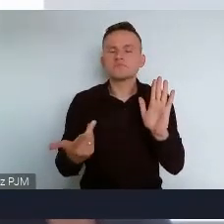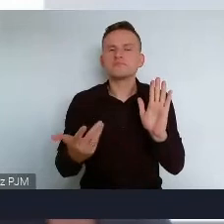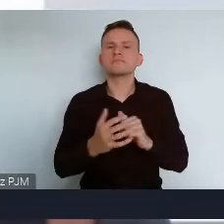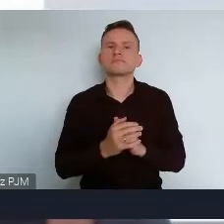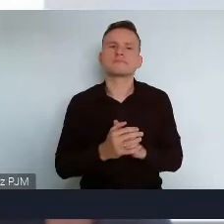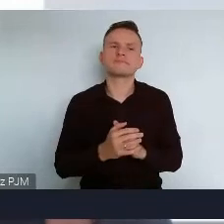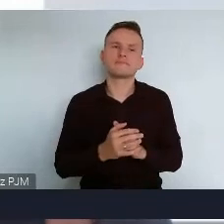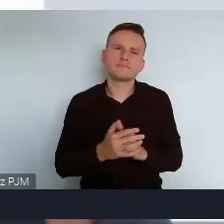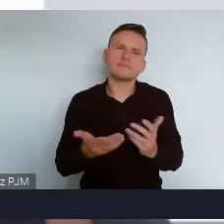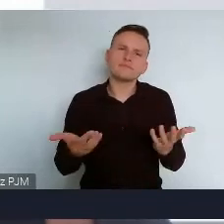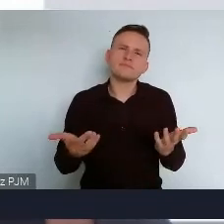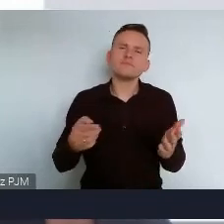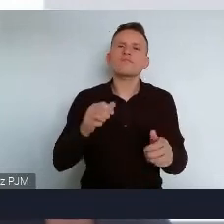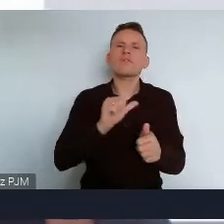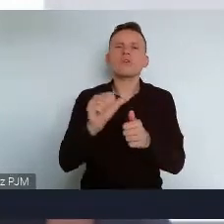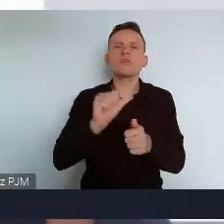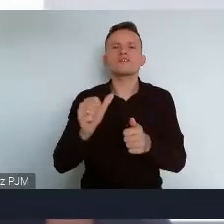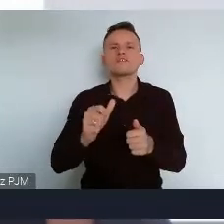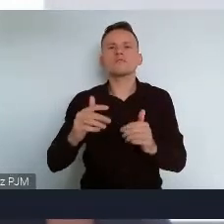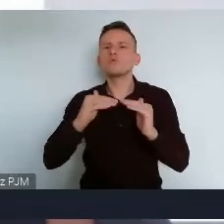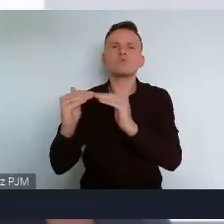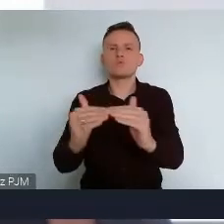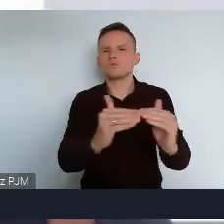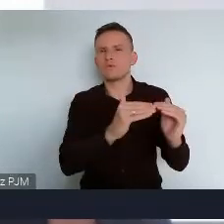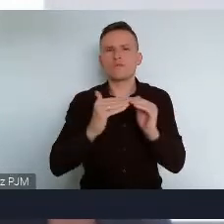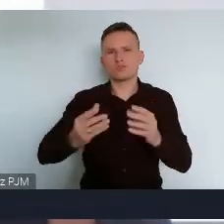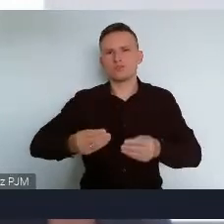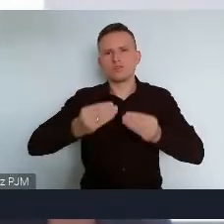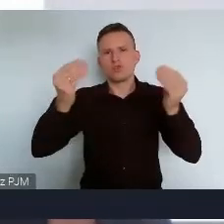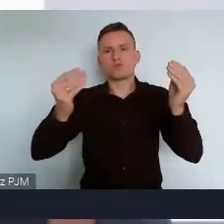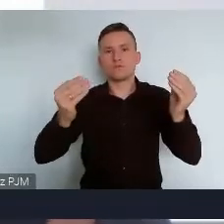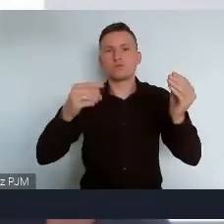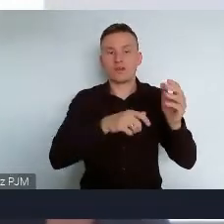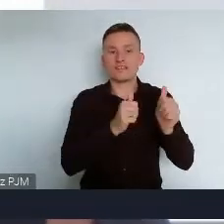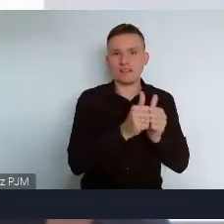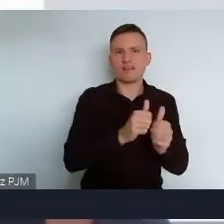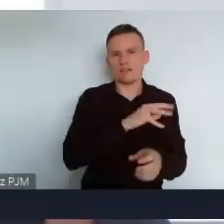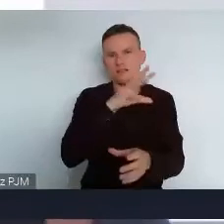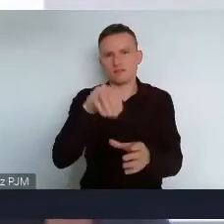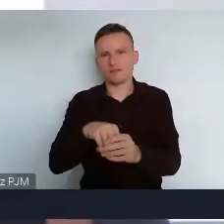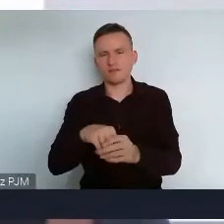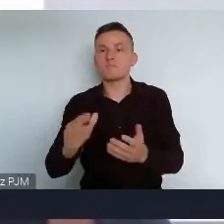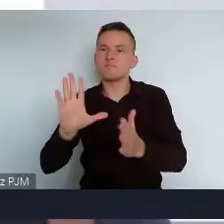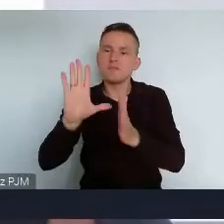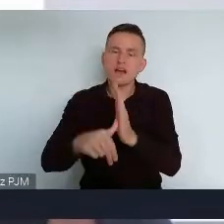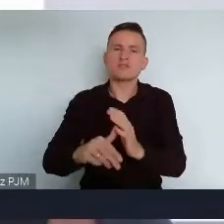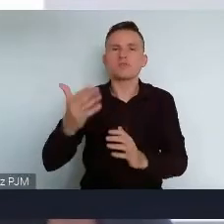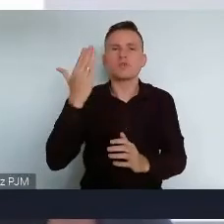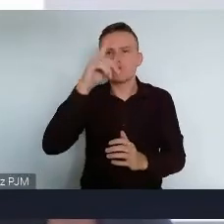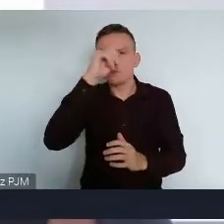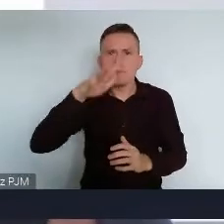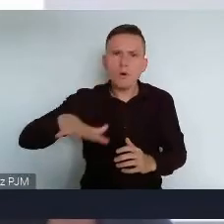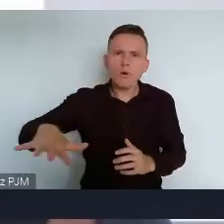w Celach Zrównoważonego Rozwoju, w zrównoważonych miastach i społecznościach, czyli tej jedenastce,